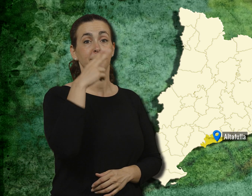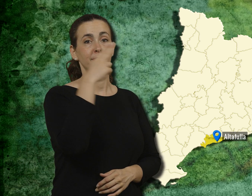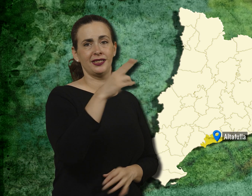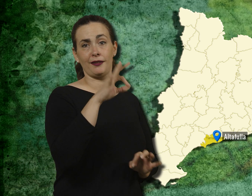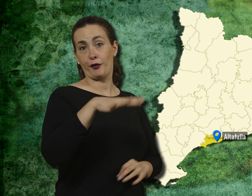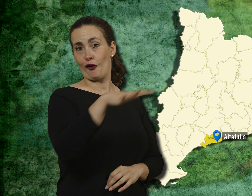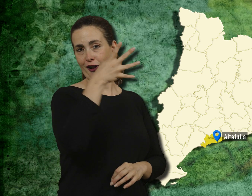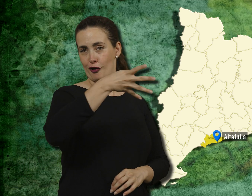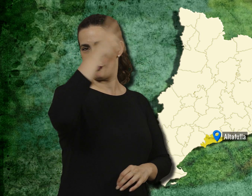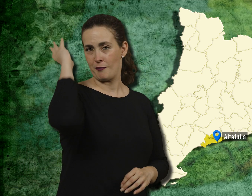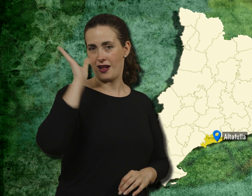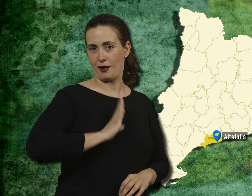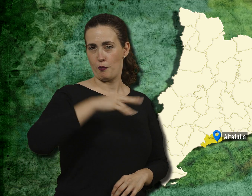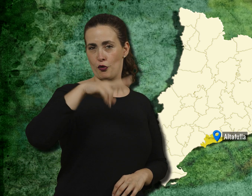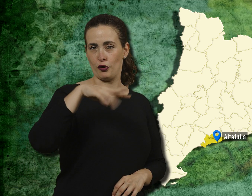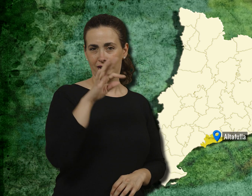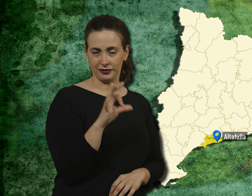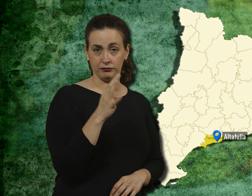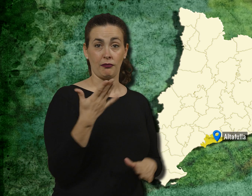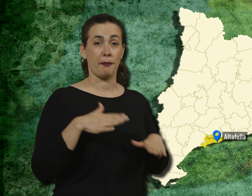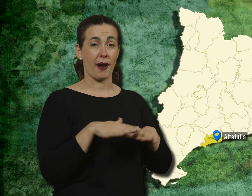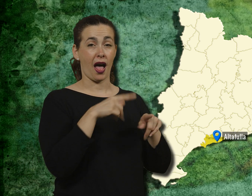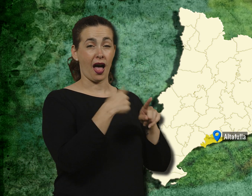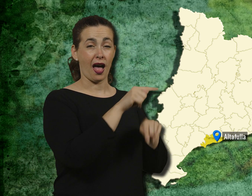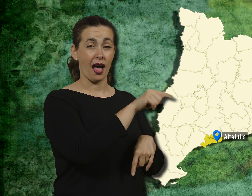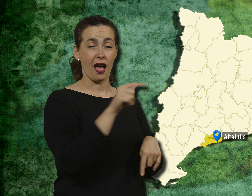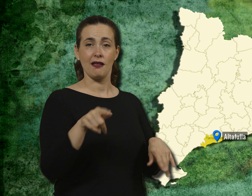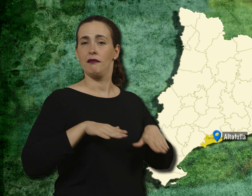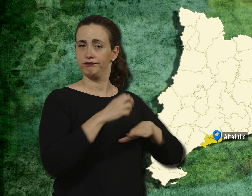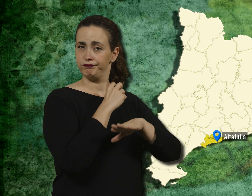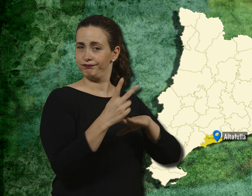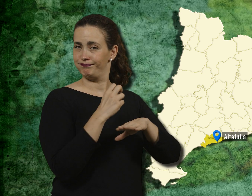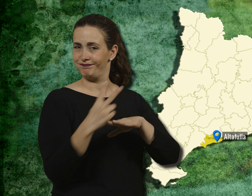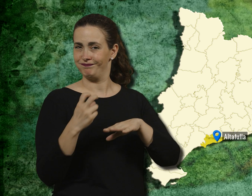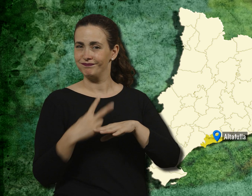Visitar la vil·la romana dels Munts. Refrescar-se a la platja.